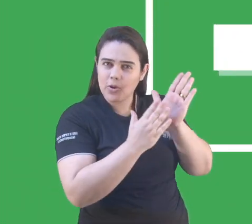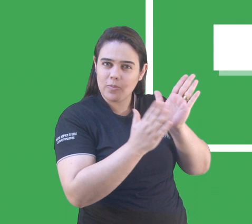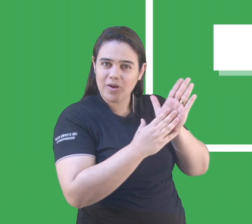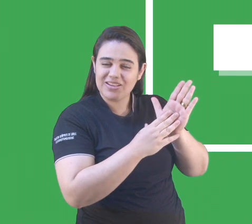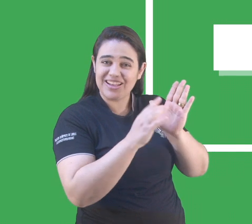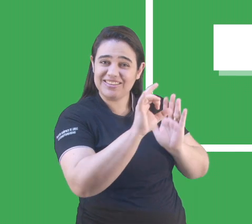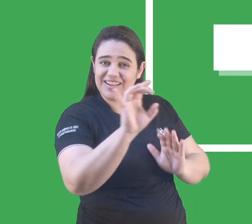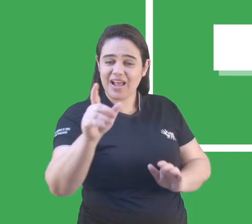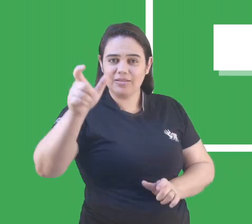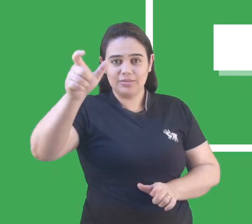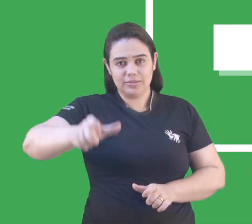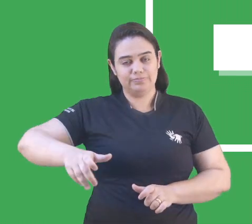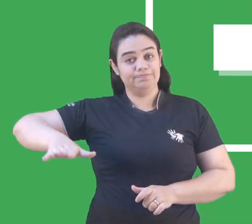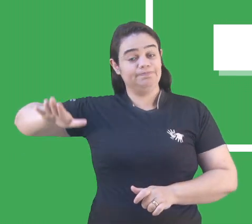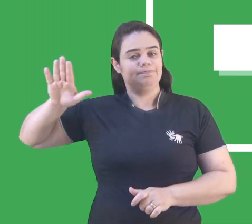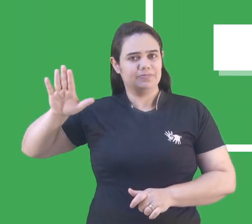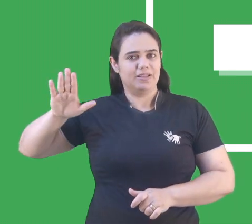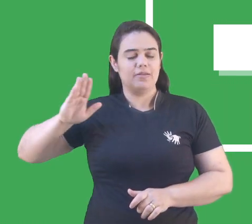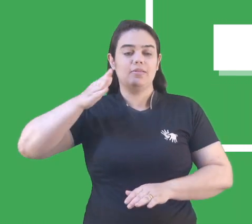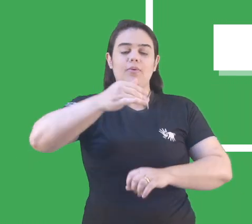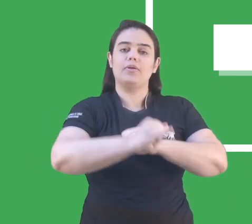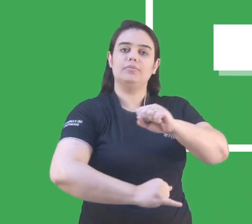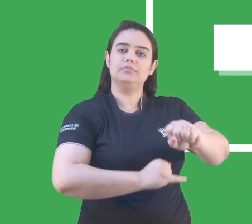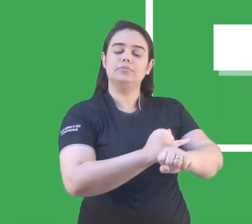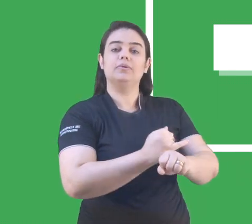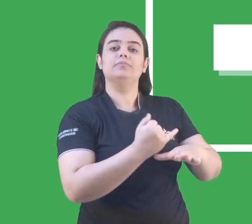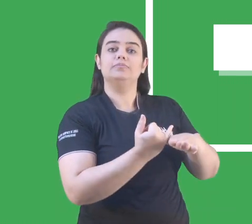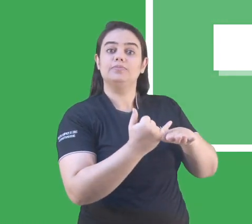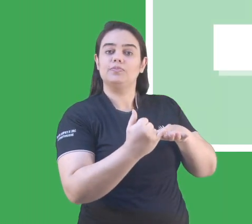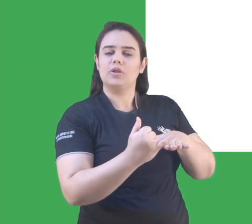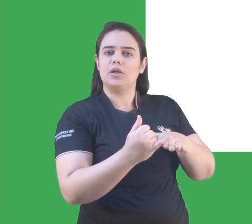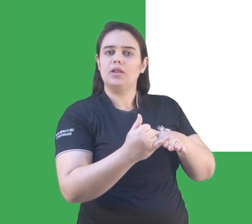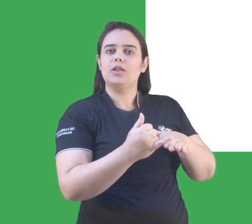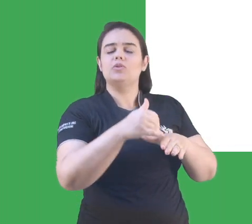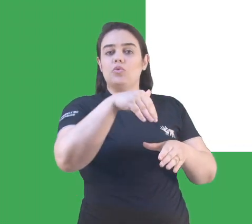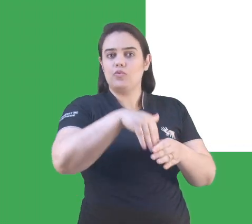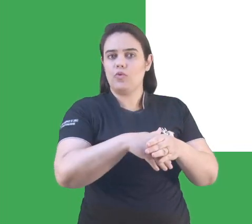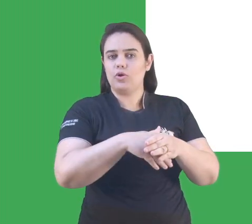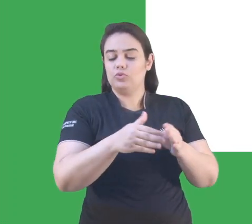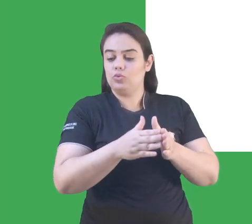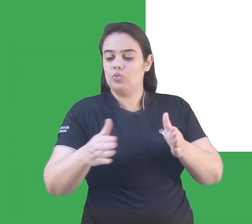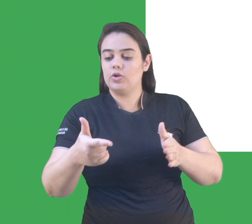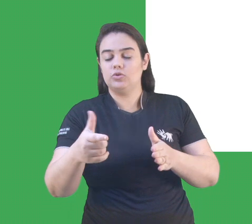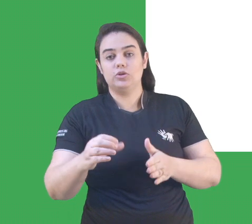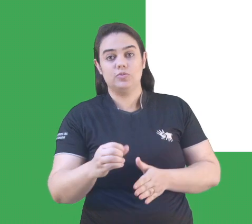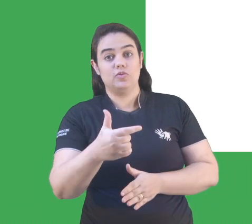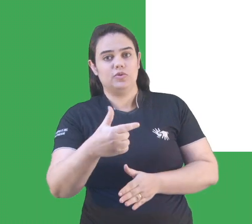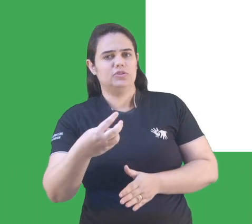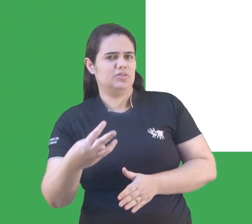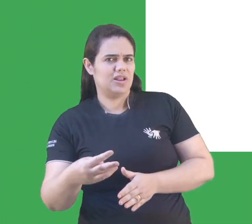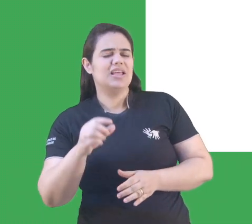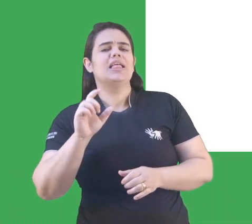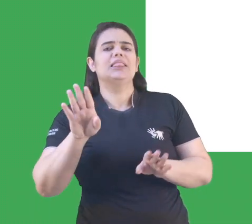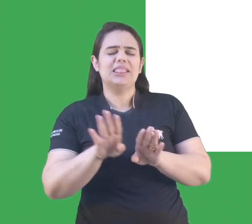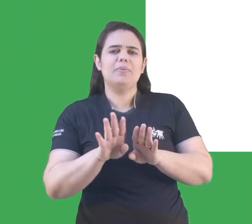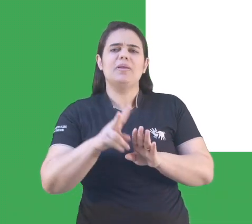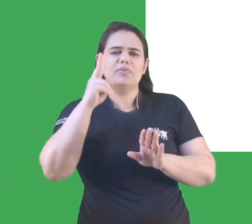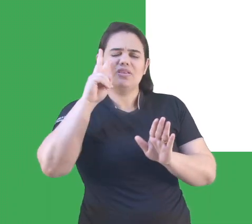então, acesse a página das eleições 2023. Lá você também pode conferir todas as etapas